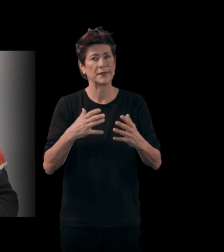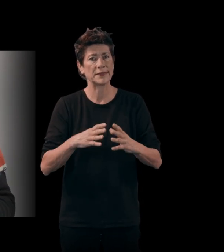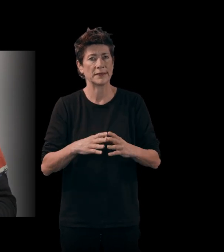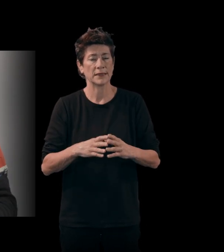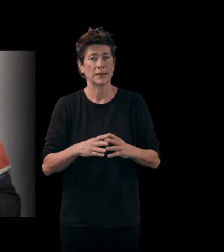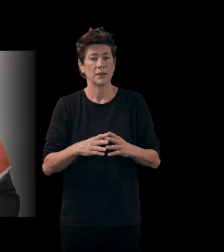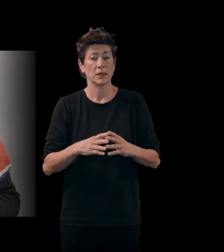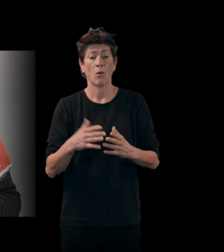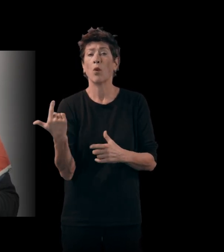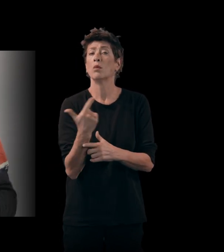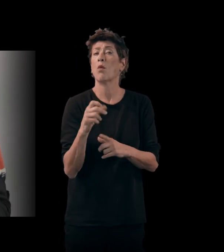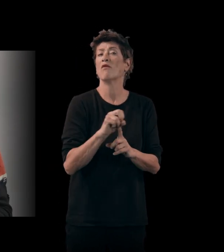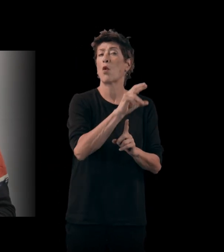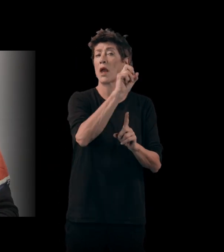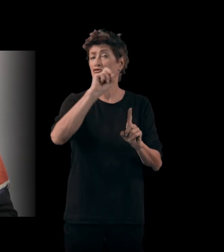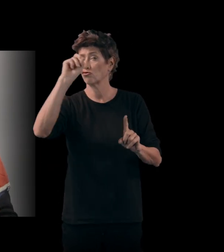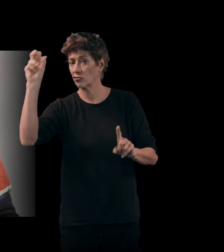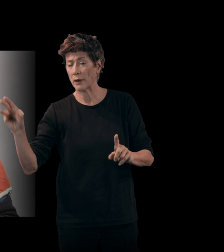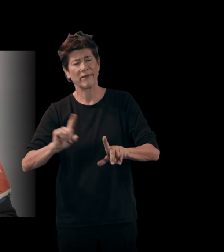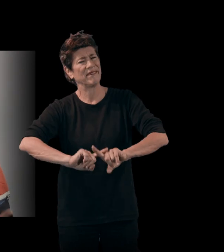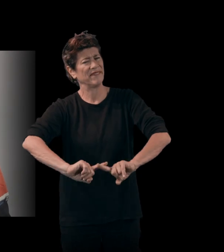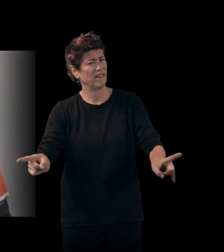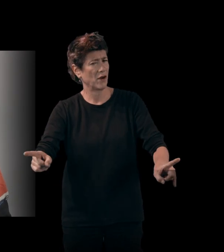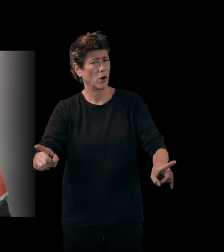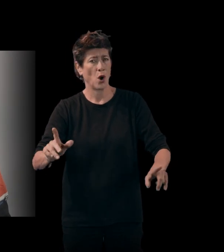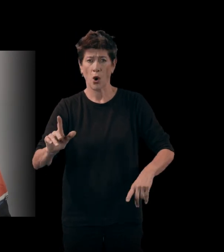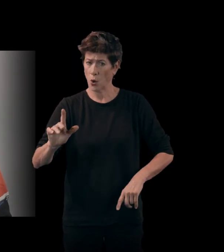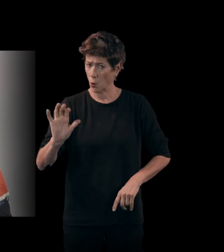Ces deux voyages sont très différents, mais ils avaient été forts, les deux.